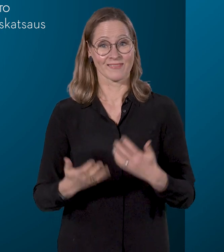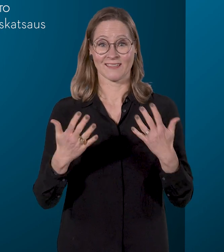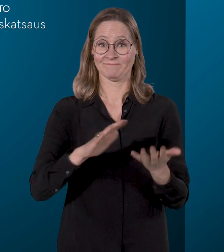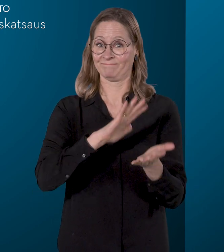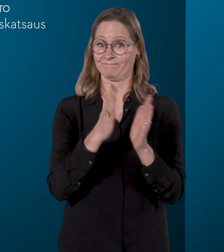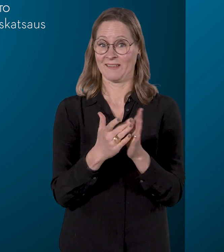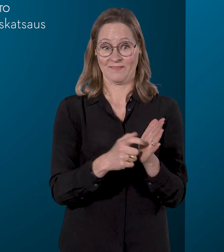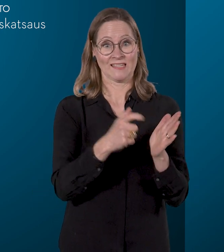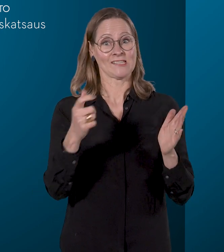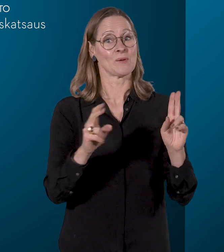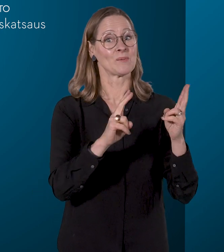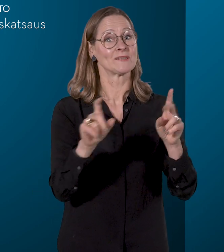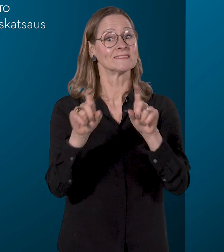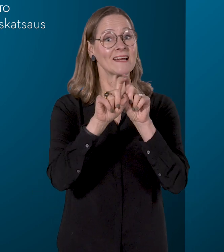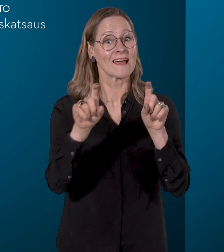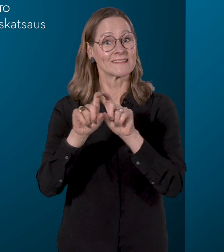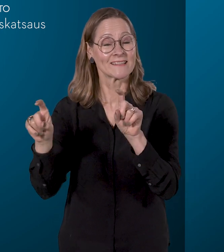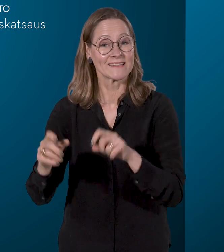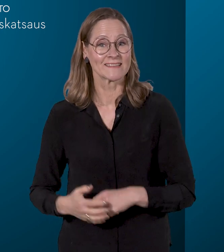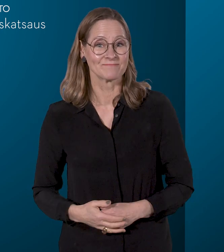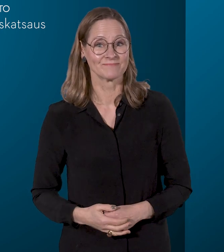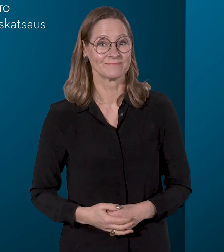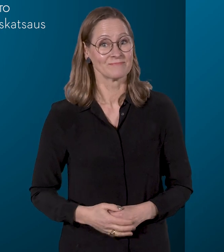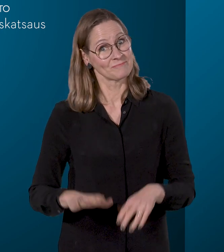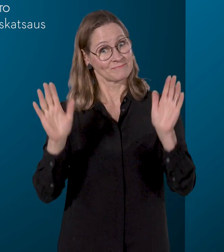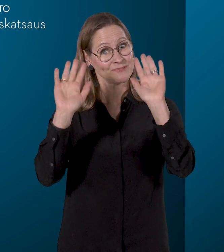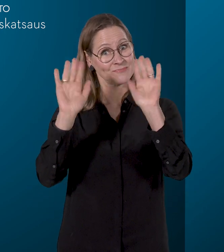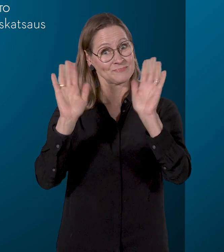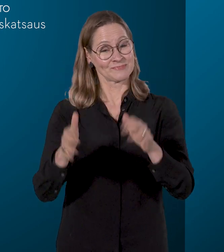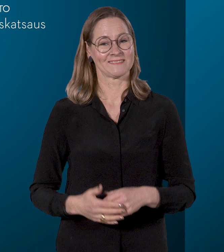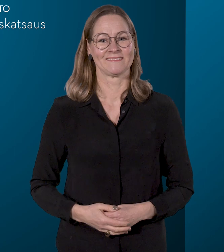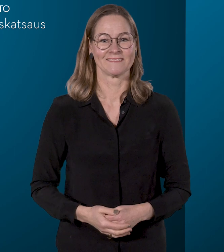Tässä olivat tämän viikon uutisaiheet, moi moi!